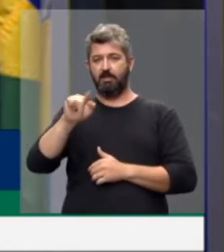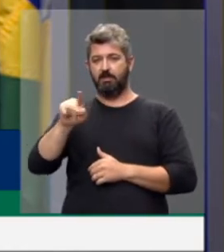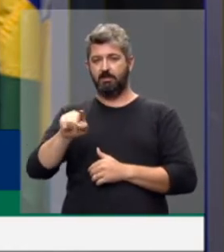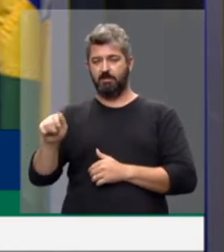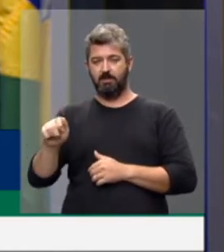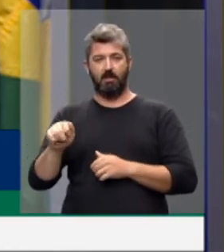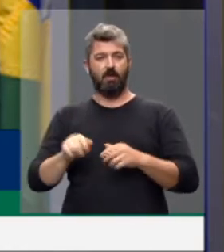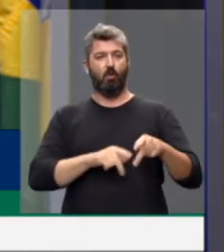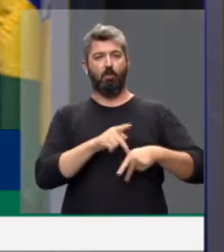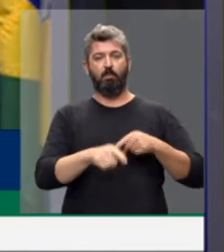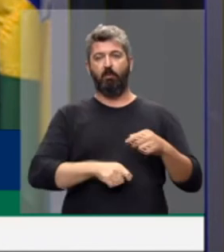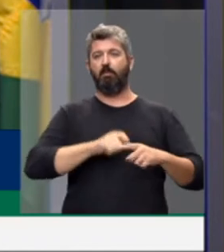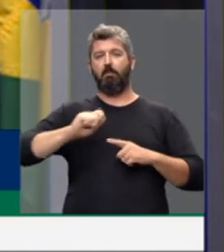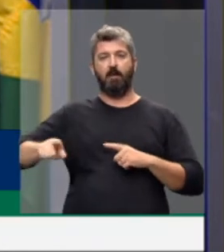COMPANHIA DE ENERGIA ELÉTRICA